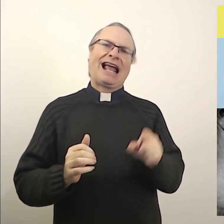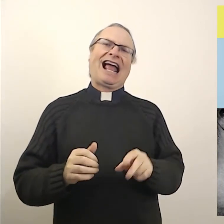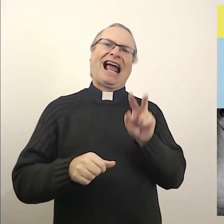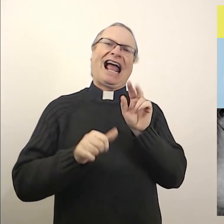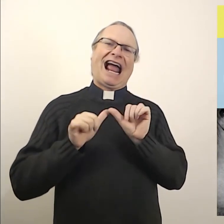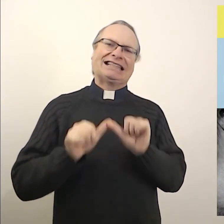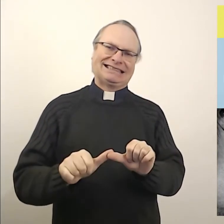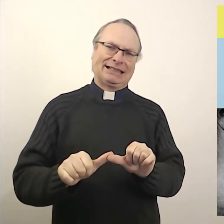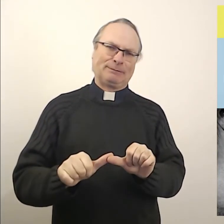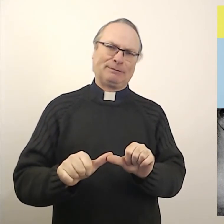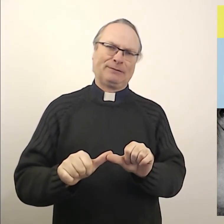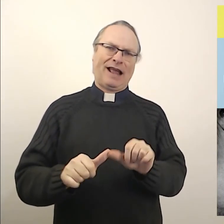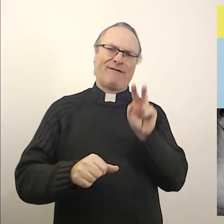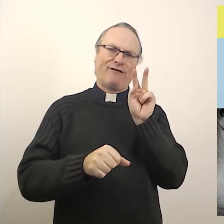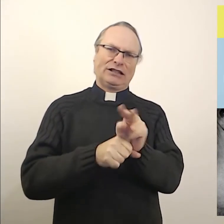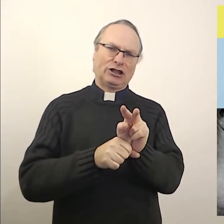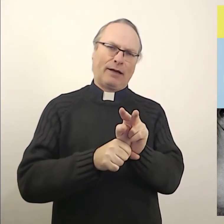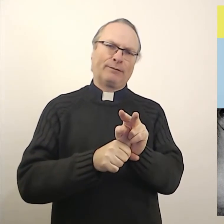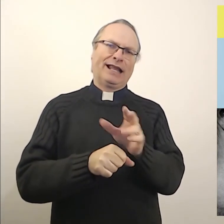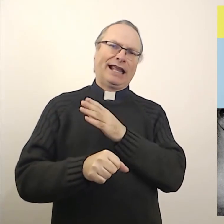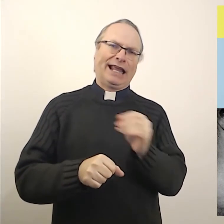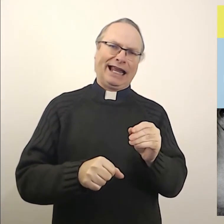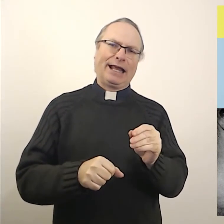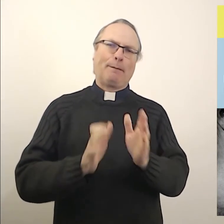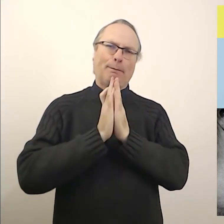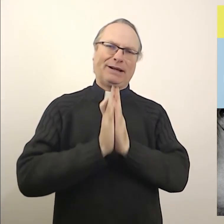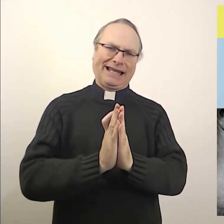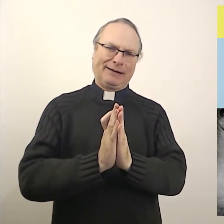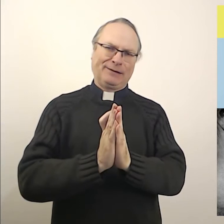Restez vigilants et priez